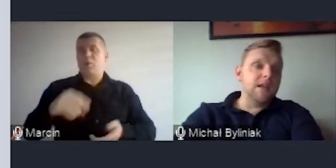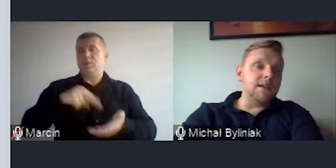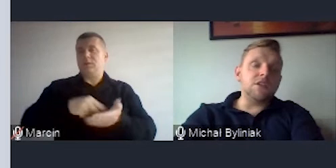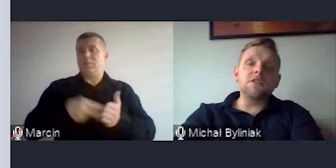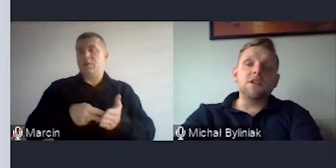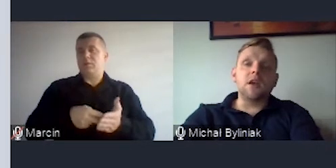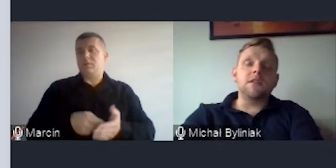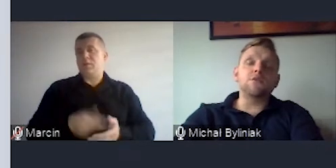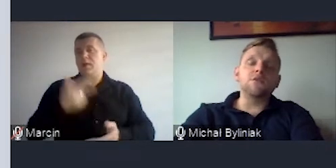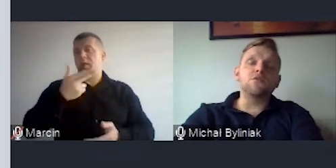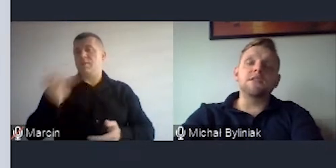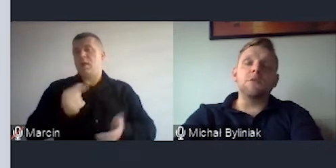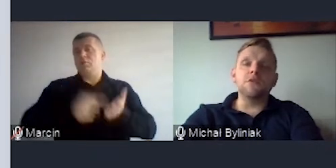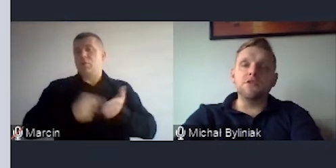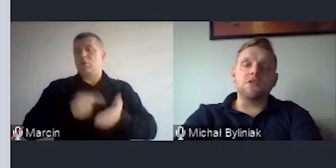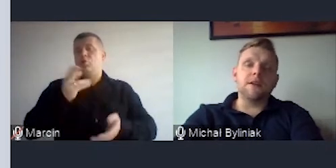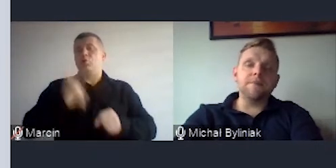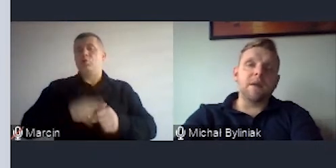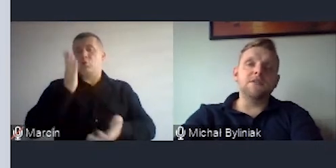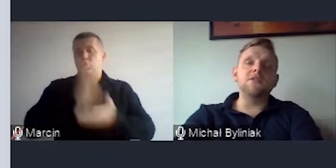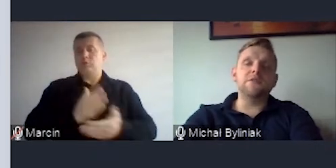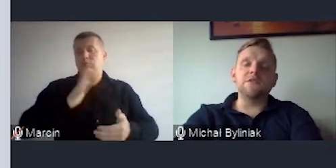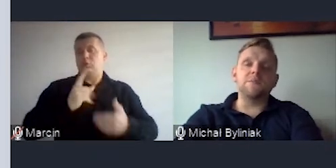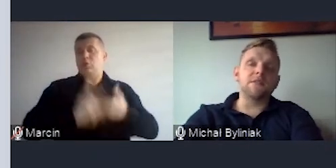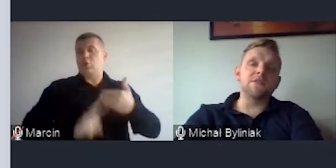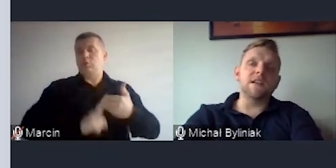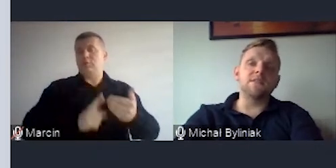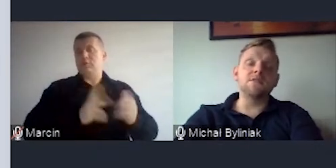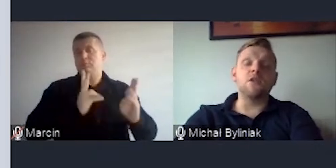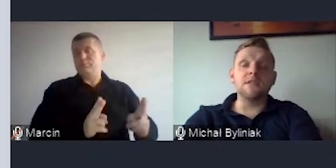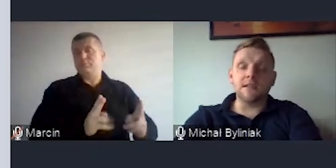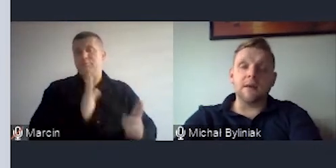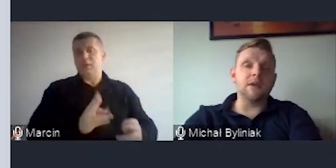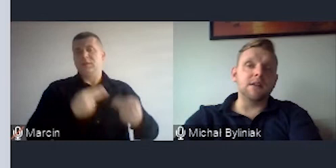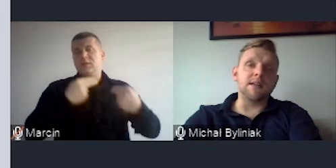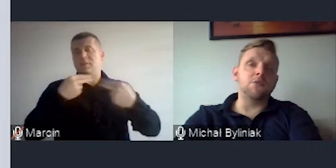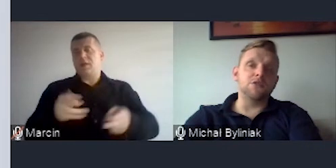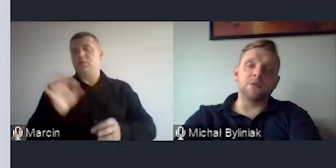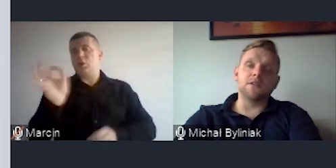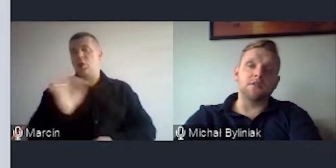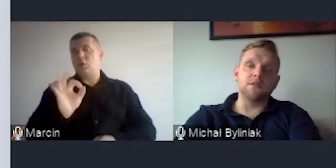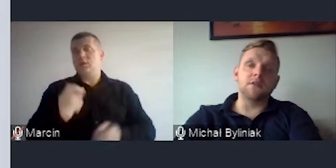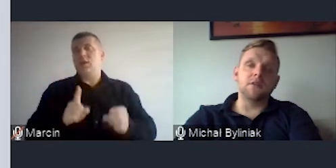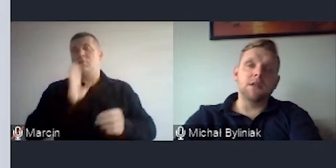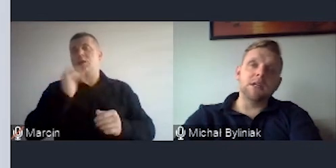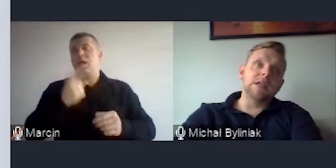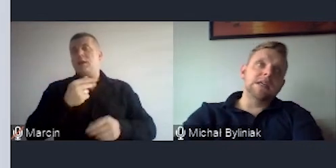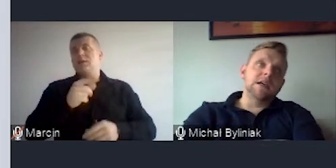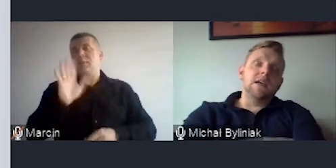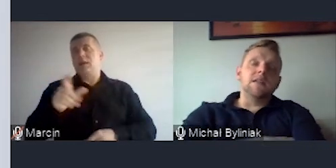Najczęściej, te które już zostały rozliczone, będziecie Państwo zwracać z odsetkami jak dla zaległości podatkowych,